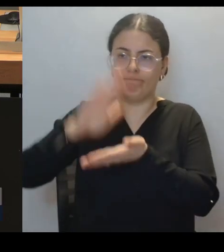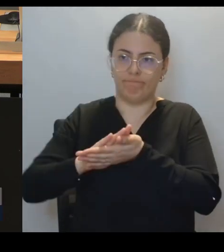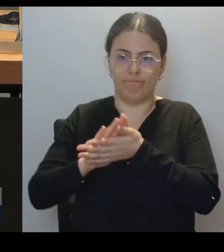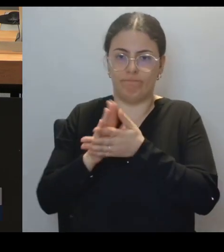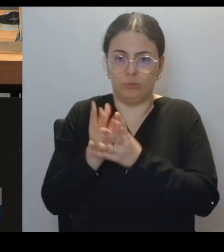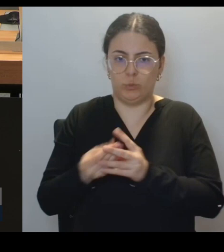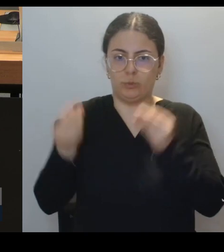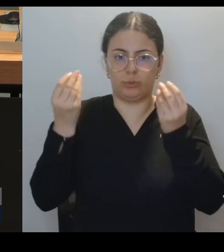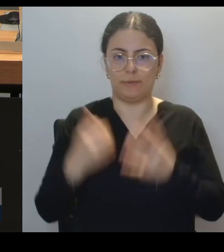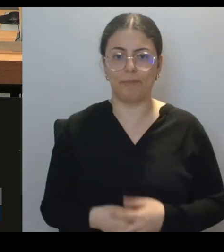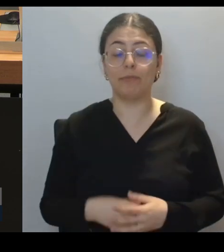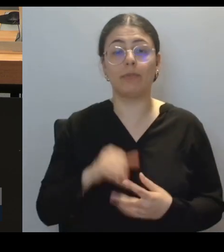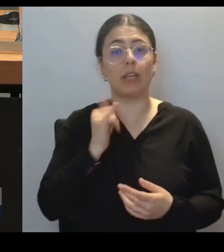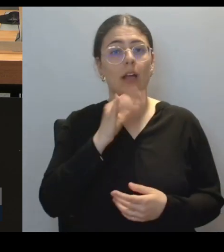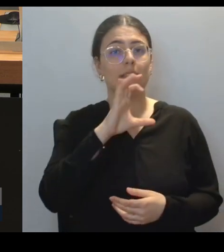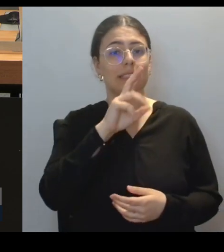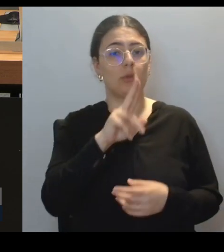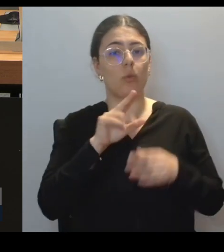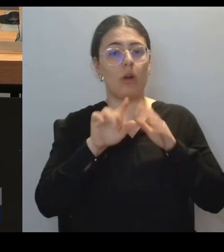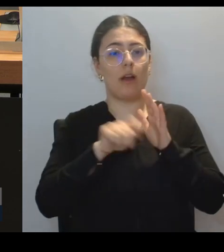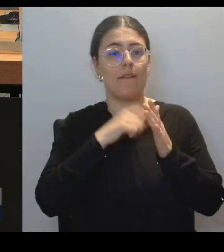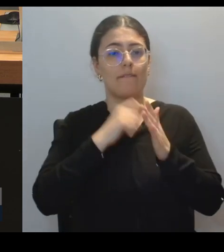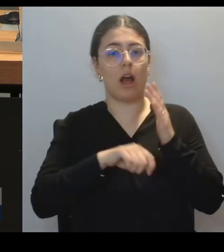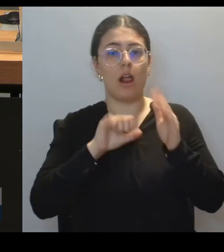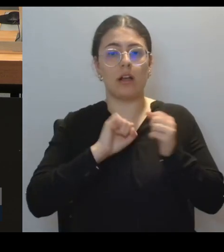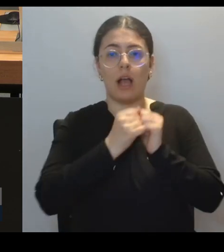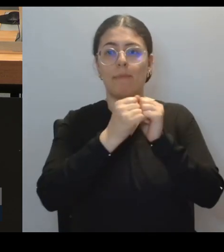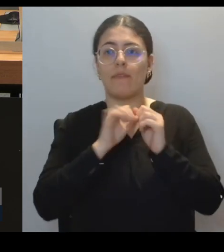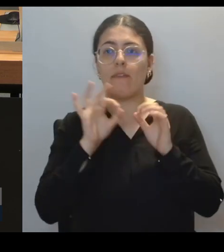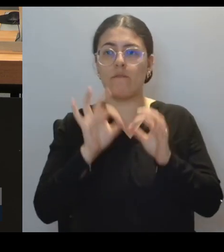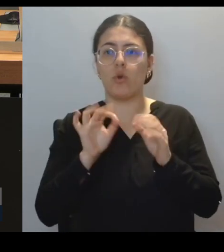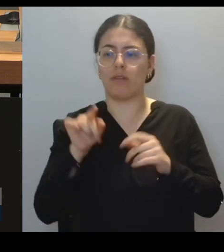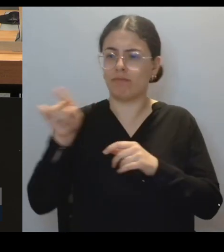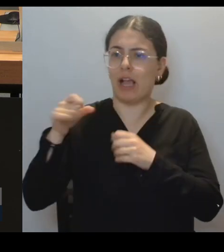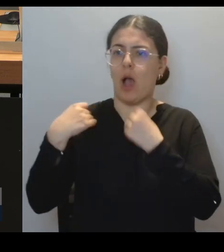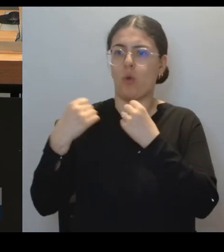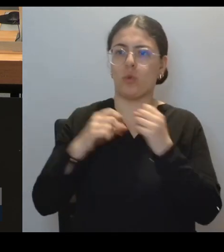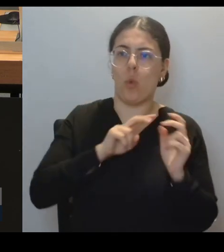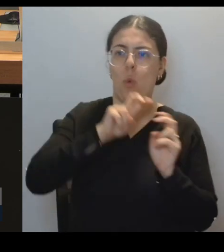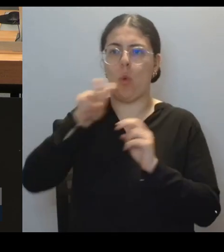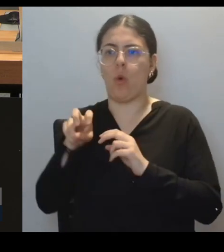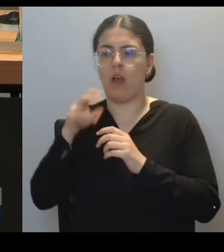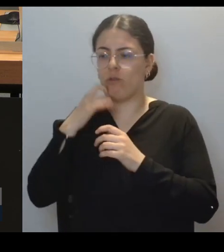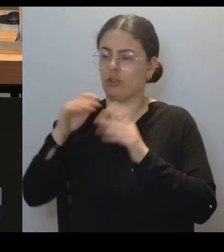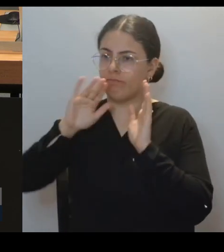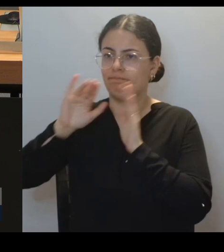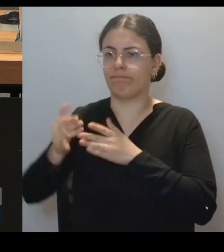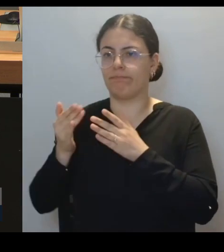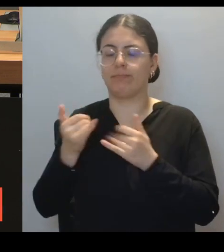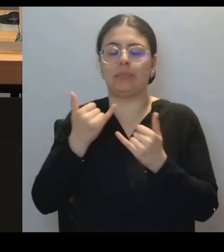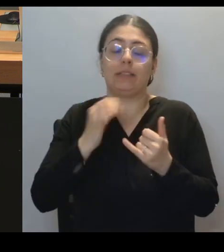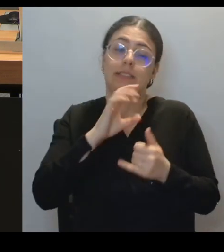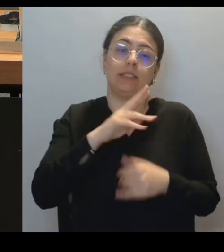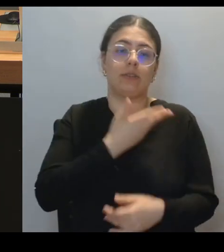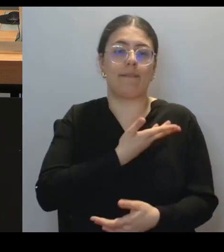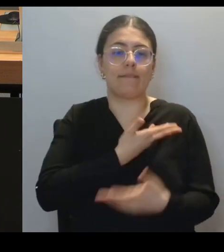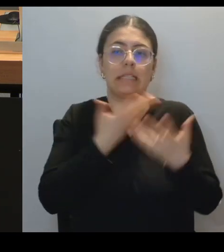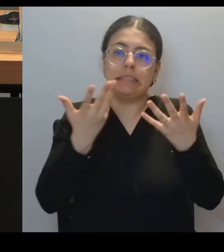Auto aufgeschwungen und bleibt sich selbst leider treu. Das muss man immerhin anerkennen. Ich würde mal sagen, das, was wir in Berlin erleben, ist gerade so was wie eine Cancel